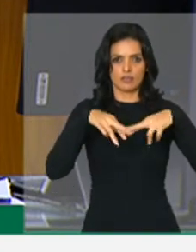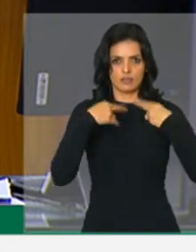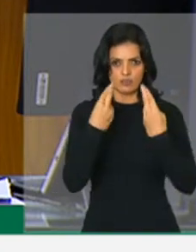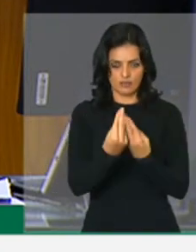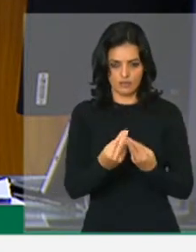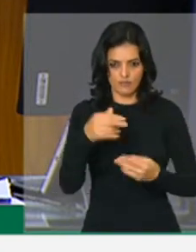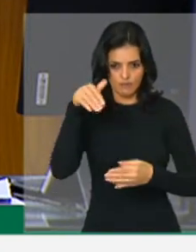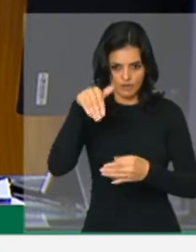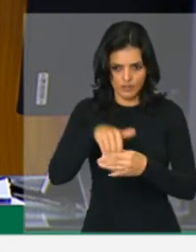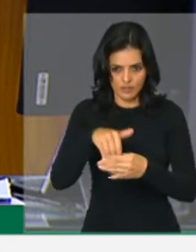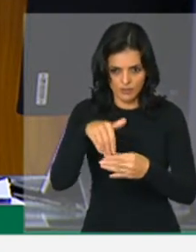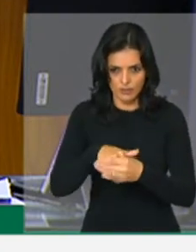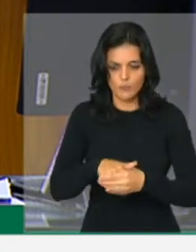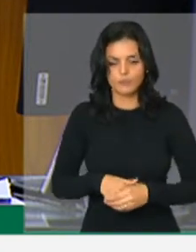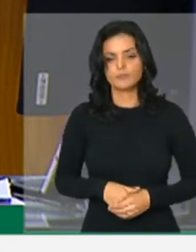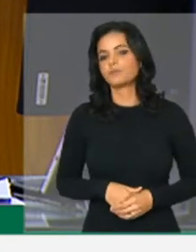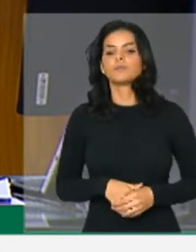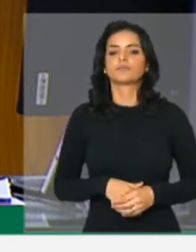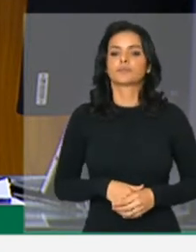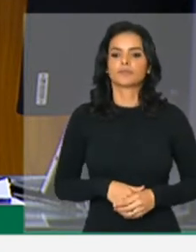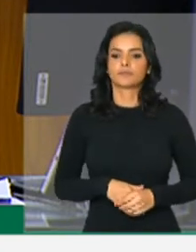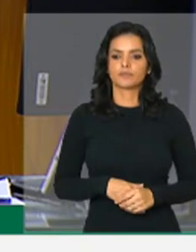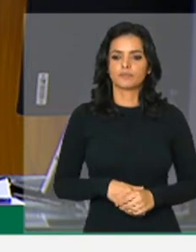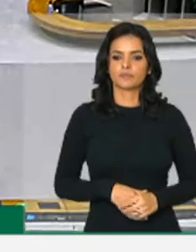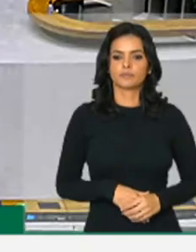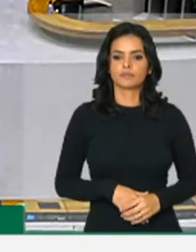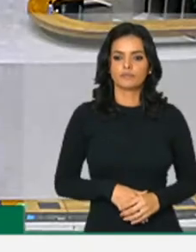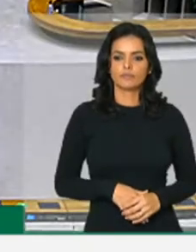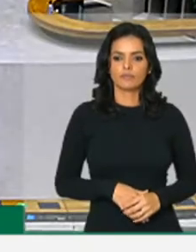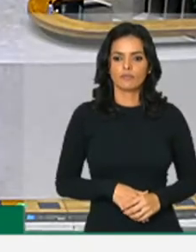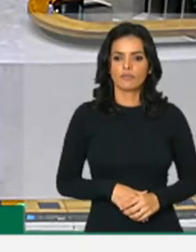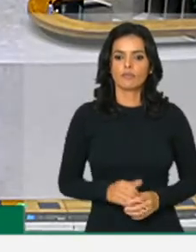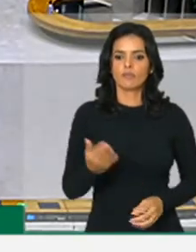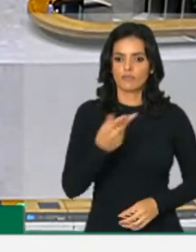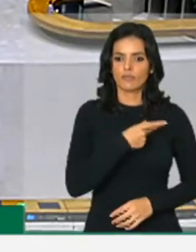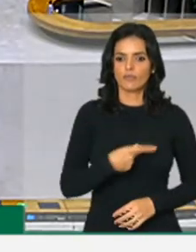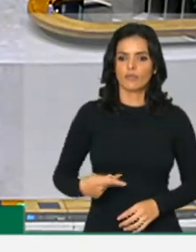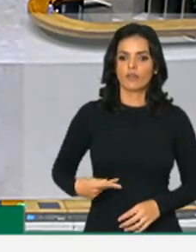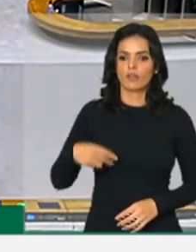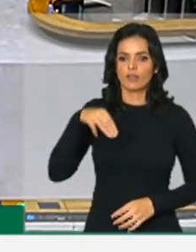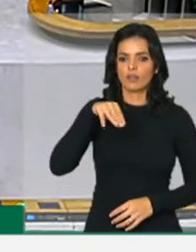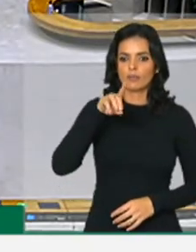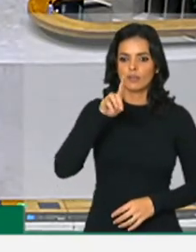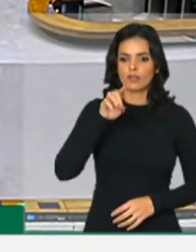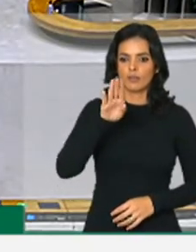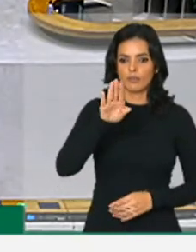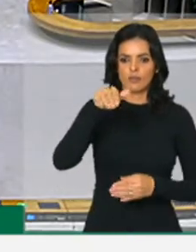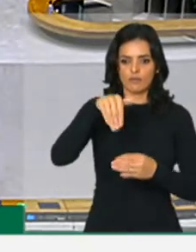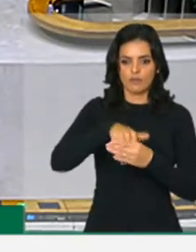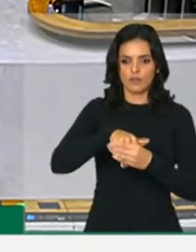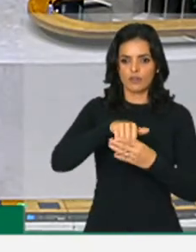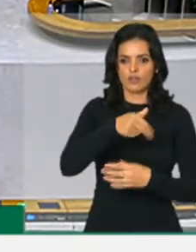LIDERANÇA... AO PT, DEPUTADA BENEDITA DA SILVA. [DEPUTADA]: TAMBÉM GOSTARIA DO TEMPO. [DEPUTADA]: A REDE QUER MUDAR PARA NÃO, POR FAVOR. -- [PRESIDENTE]: